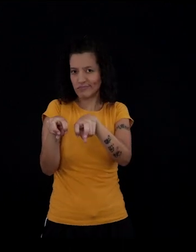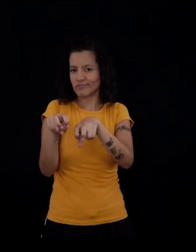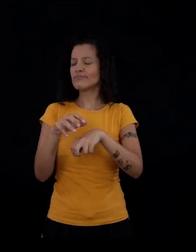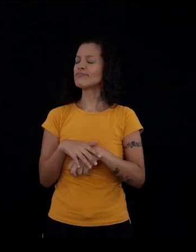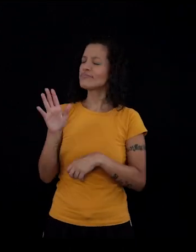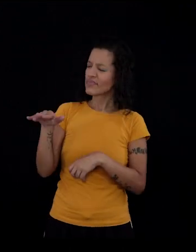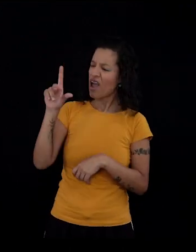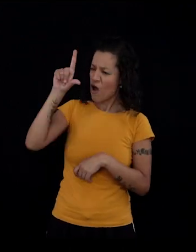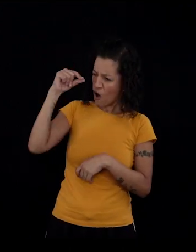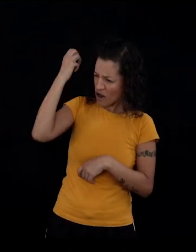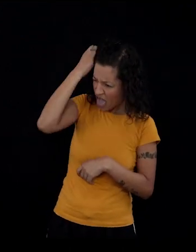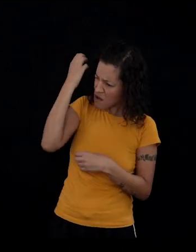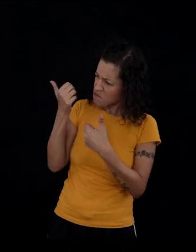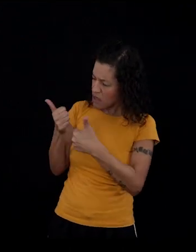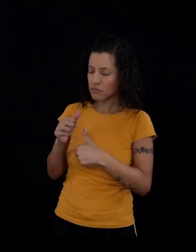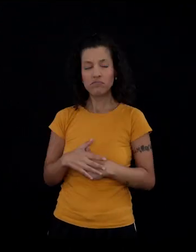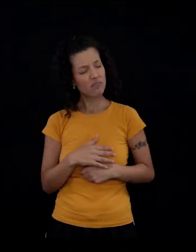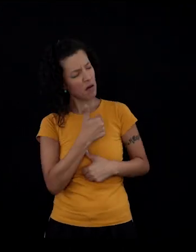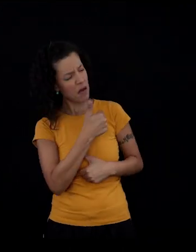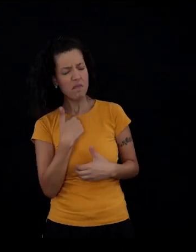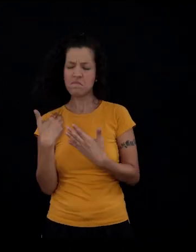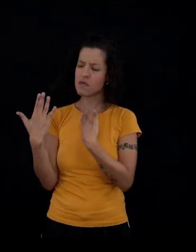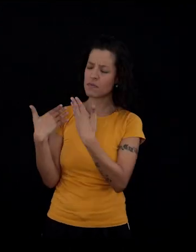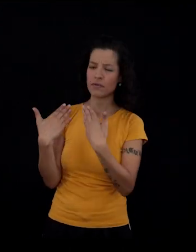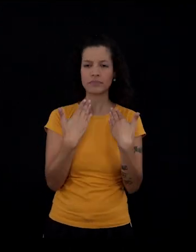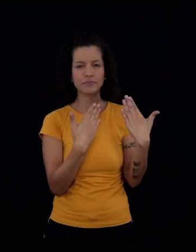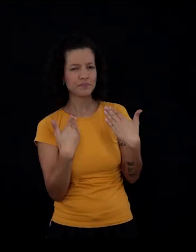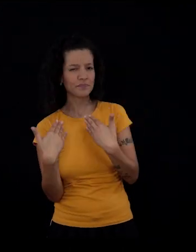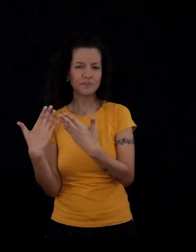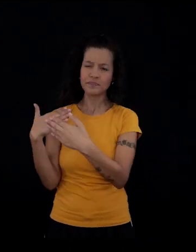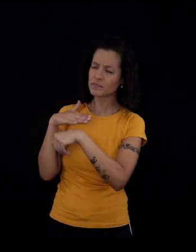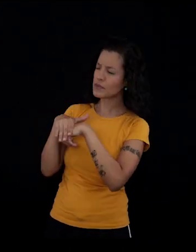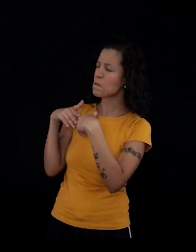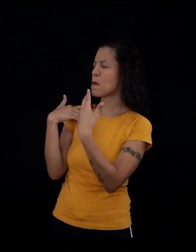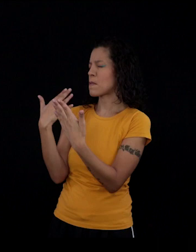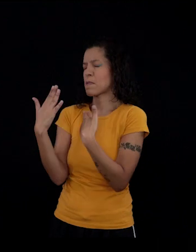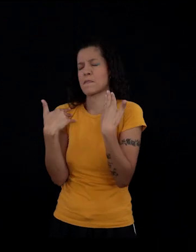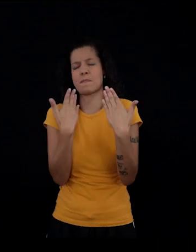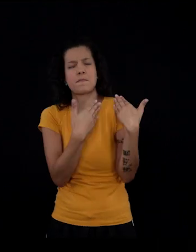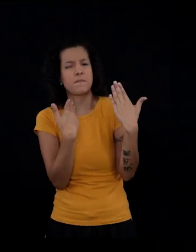fiquei do lado dela e ela começou a conversar, conversar